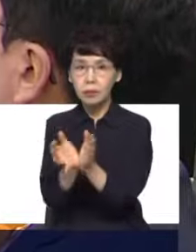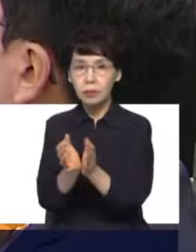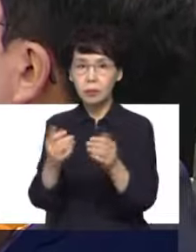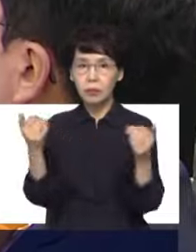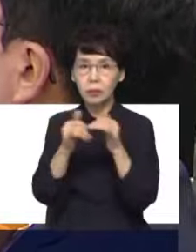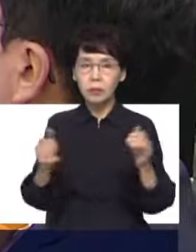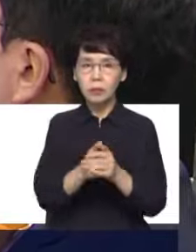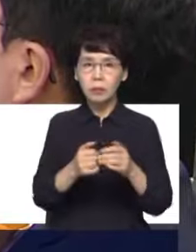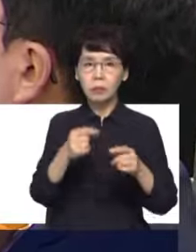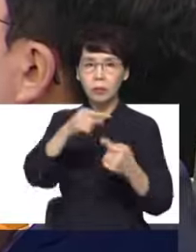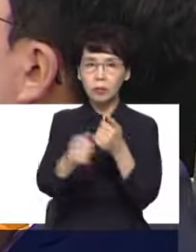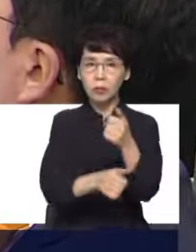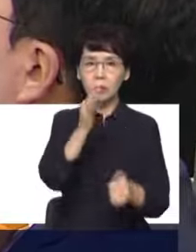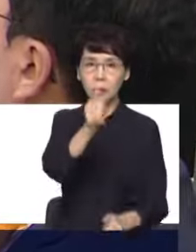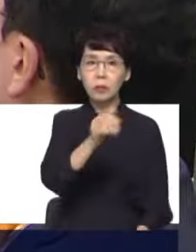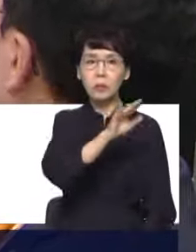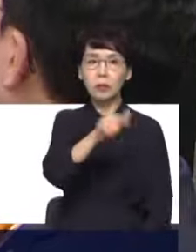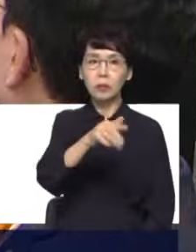민주당 원내대표가 맡은 것에 대해